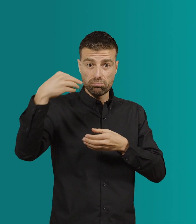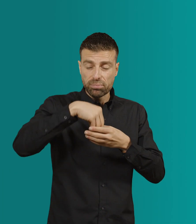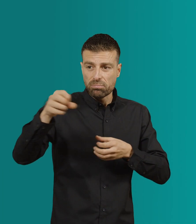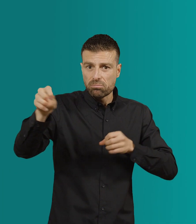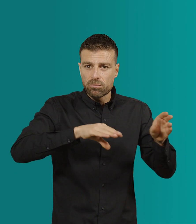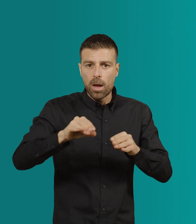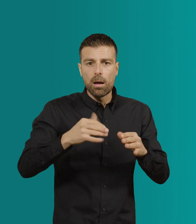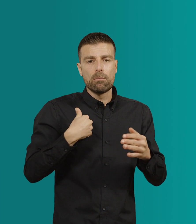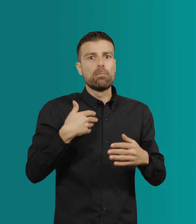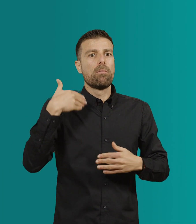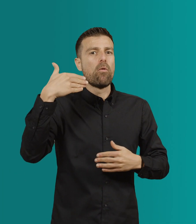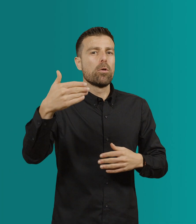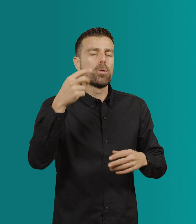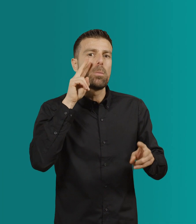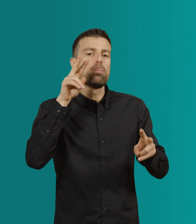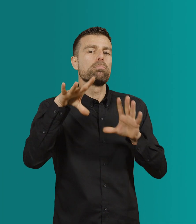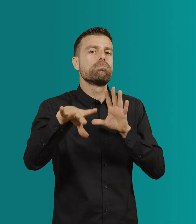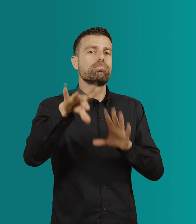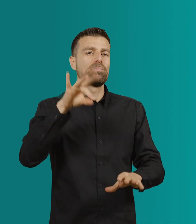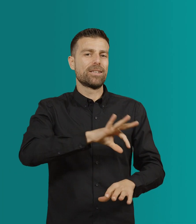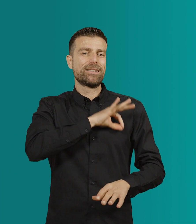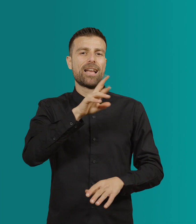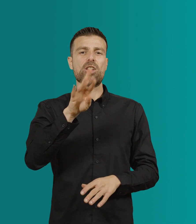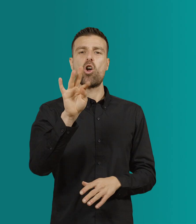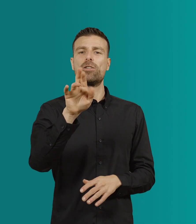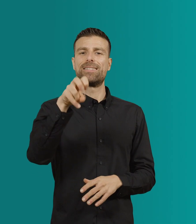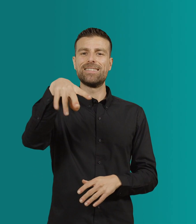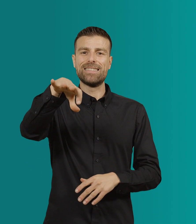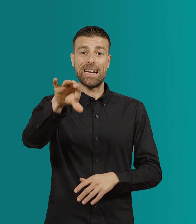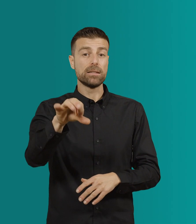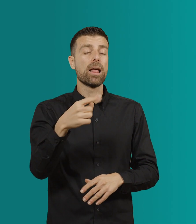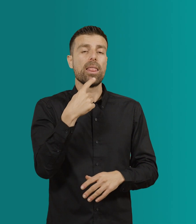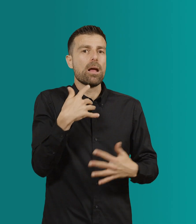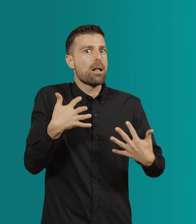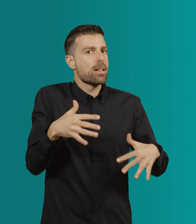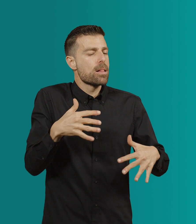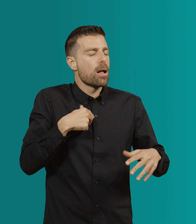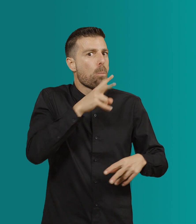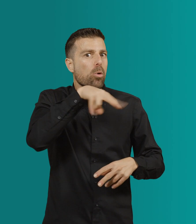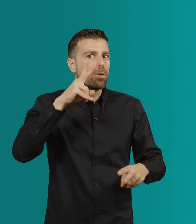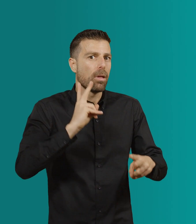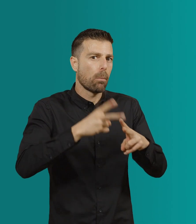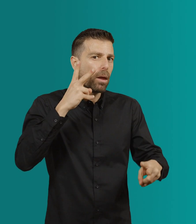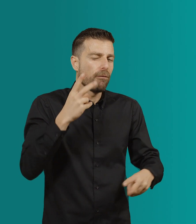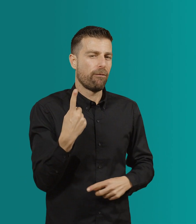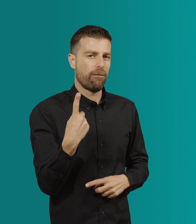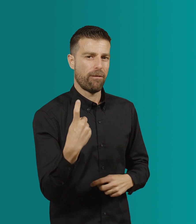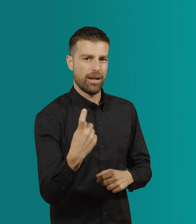una idea premonitòria que ja havia formulat mossèn Manuel Trens: calia un Museu del Vi.